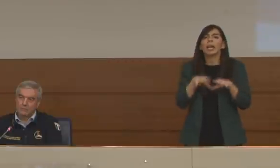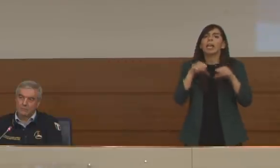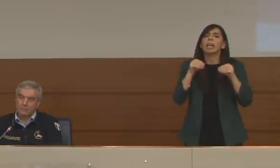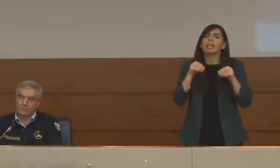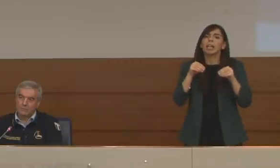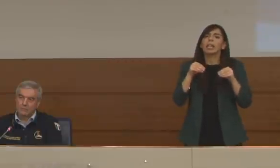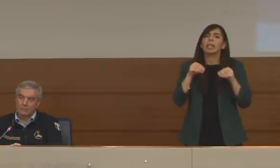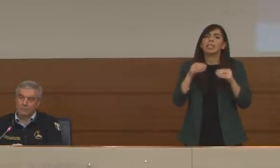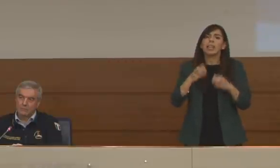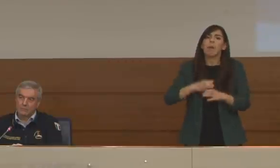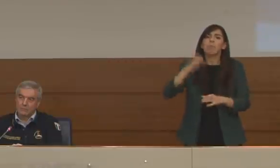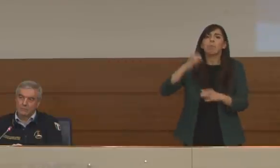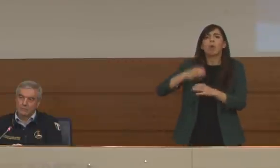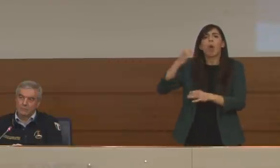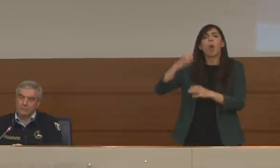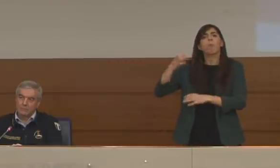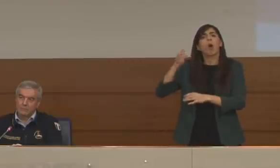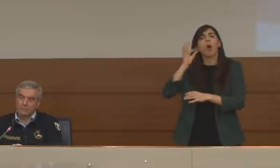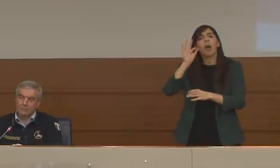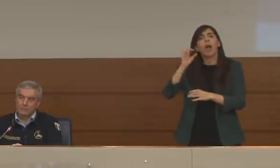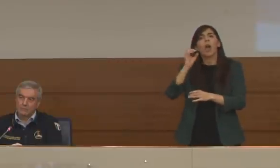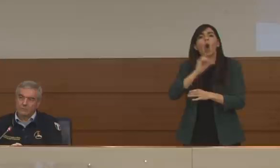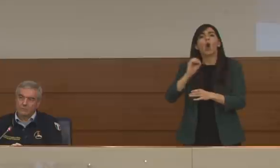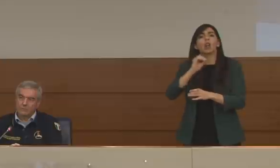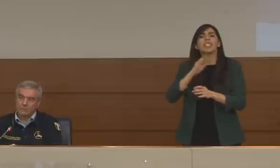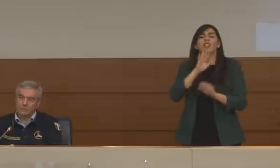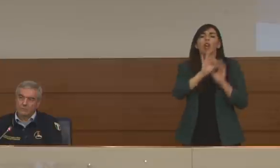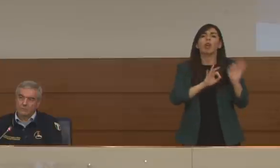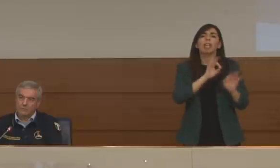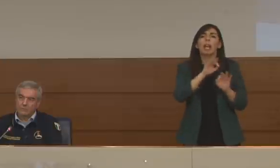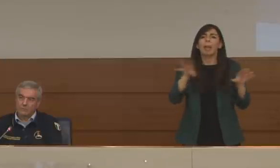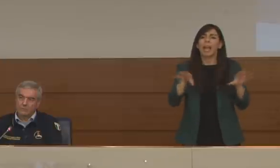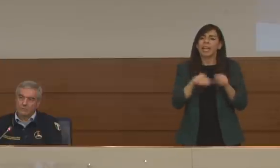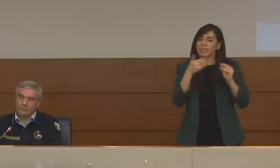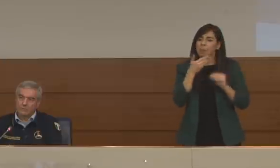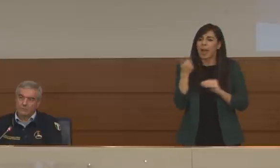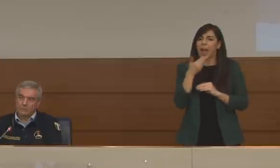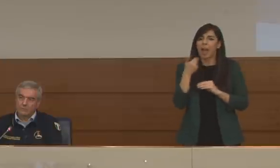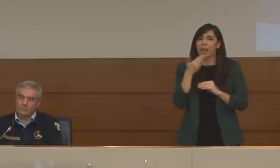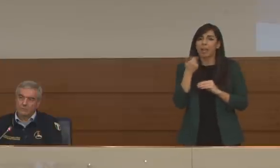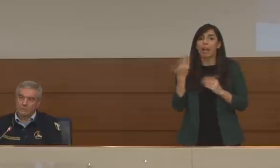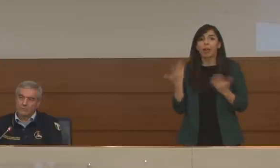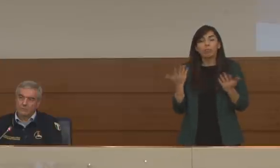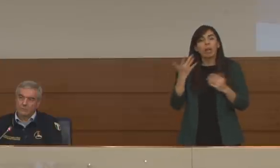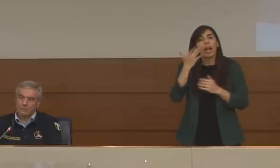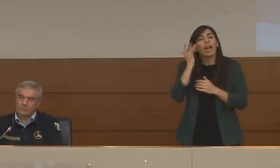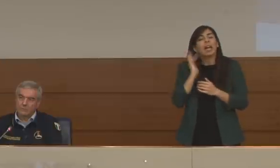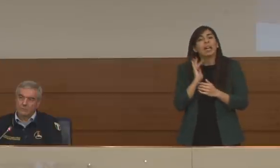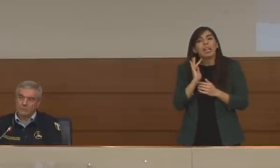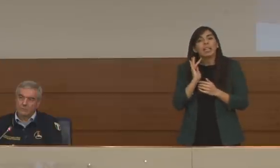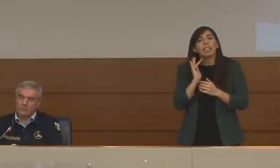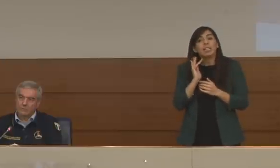l'ossigeno terapia. Non c'è il pericolo che si crei un nuovo scenario tipo le mascherine?